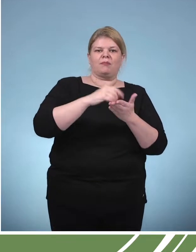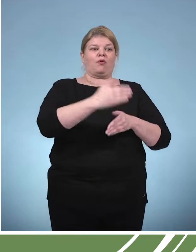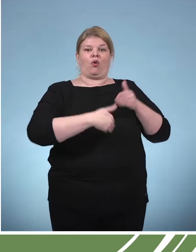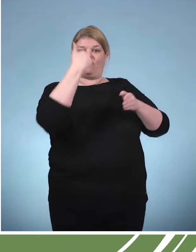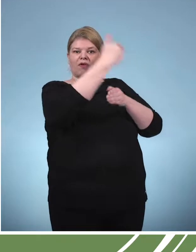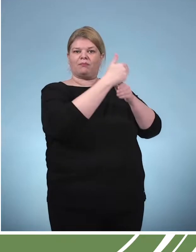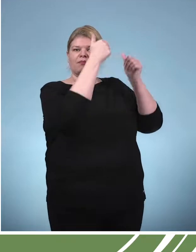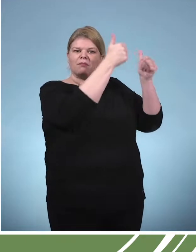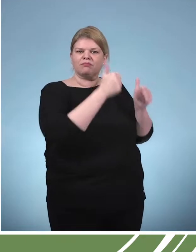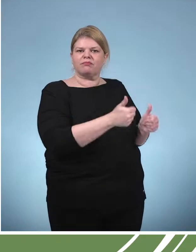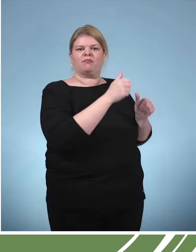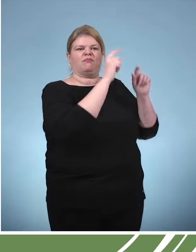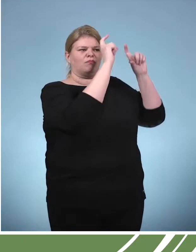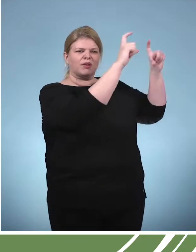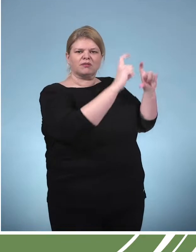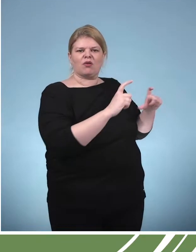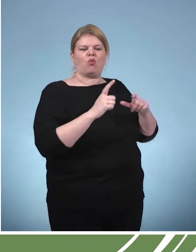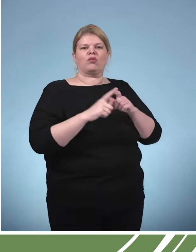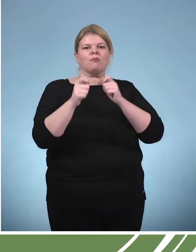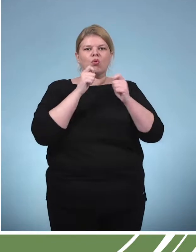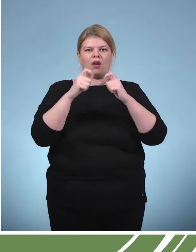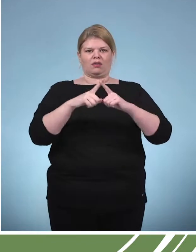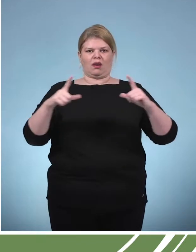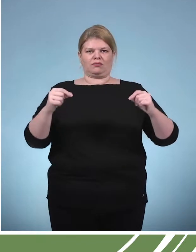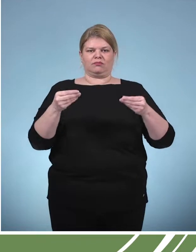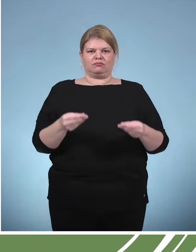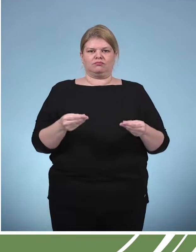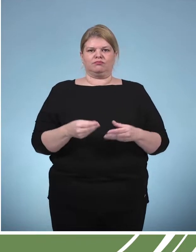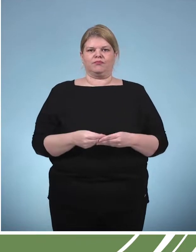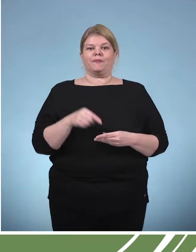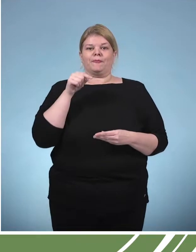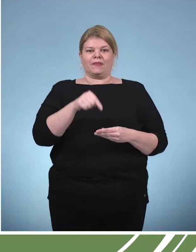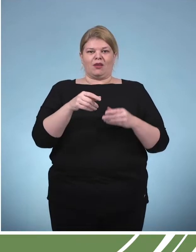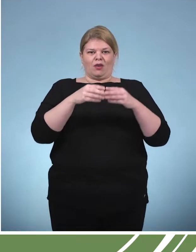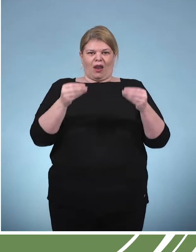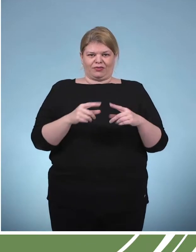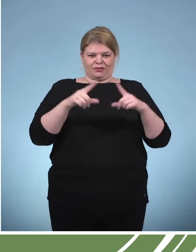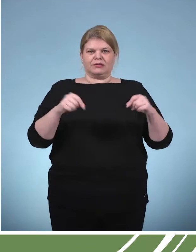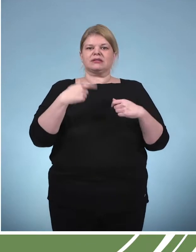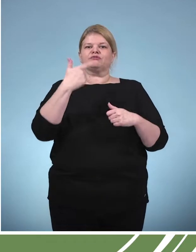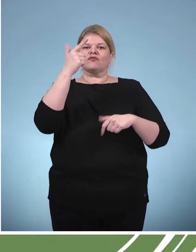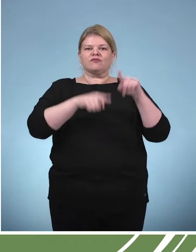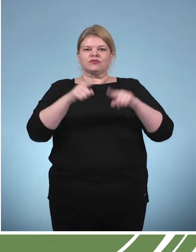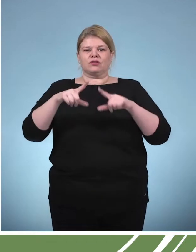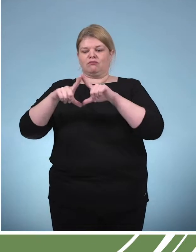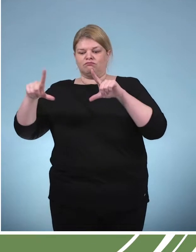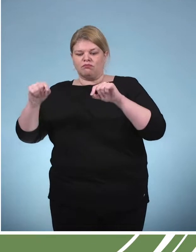eine Pinnwand und Moderationskärtchen. Du solltest Kärtchen in zwei unter- schiedlichen Formen verwenden, zum Beispiel runde und eckige.